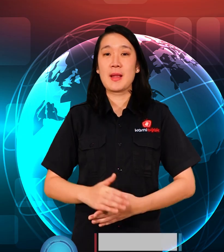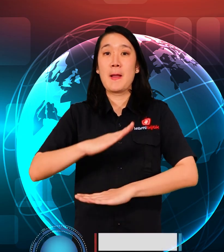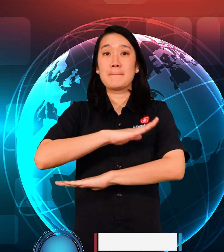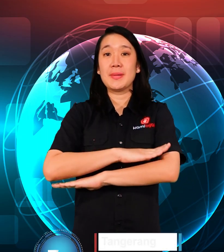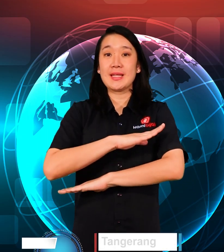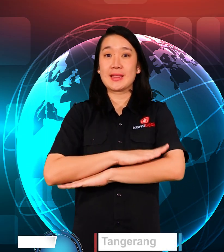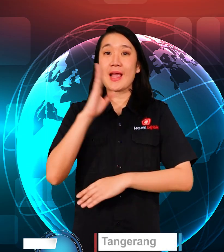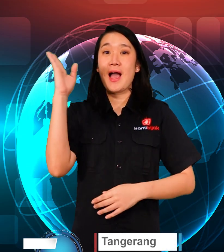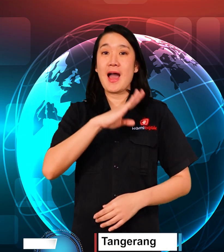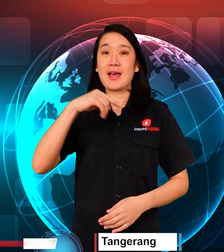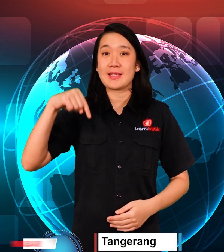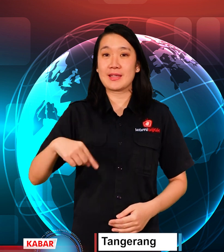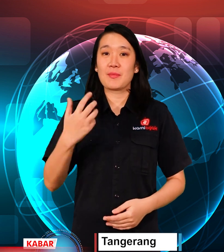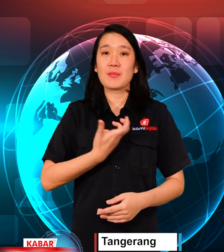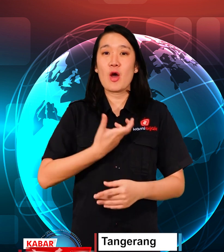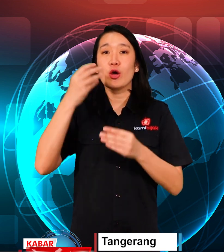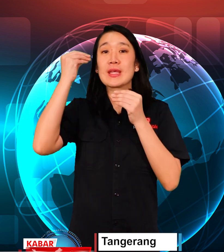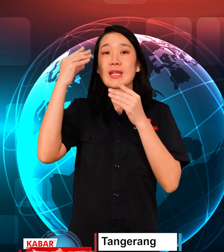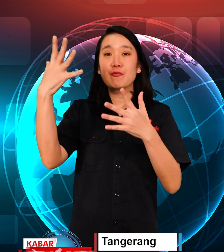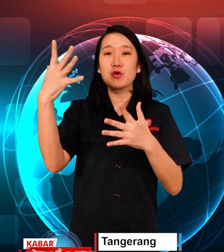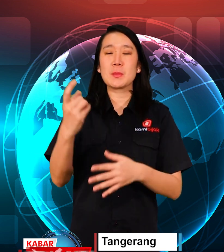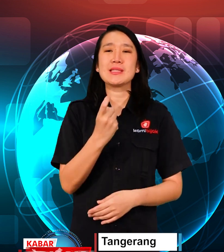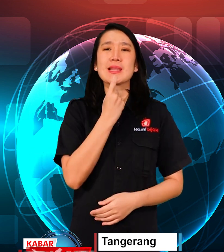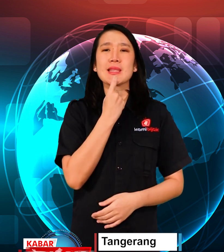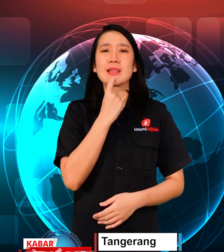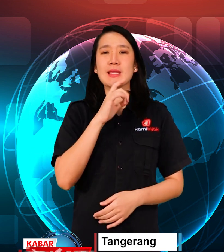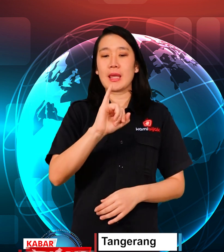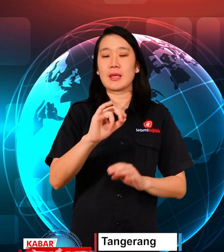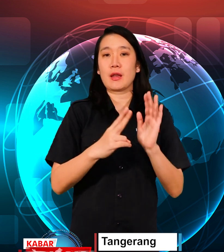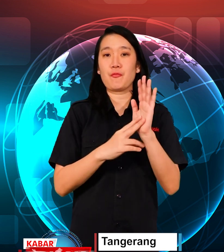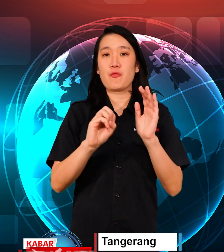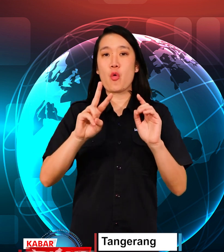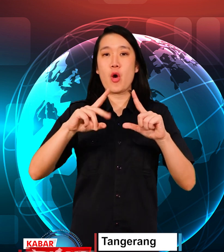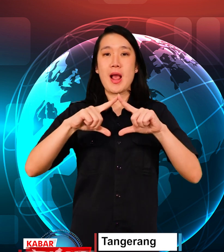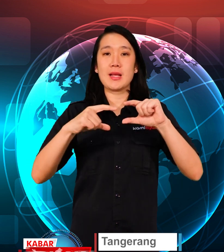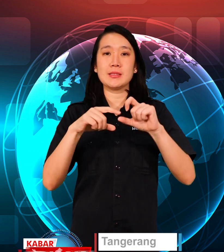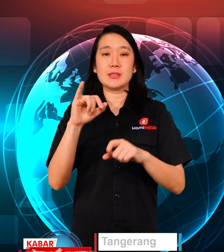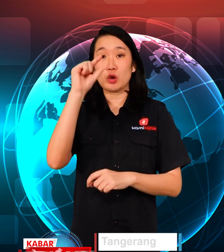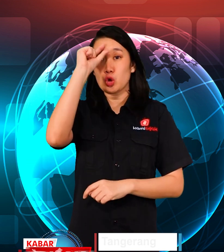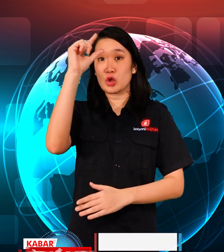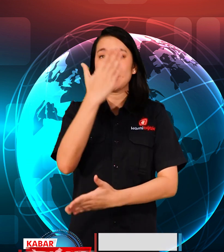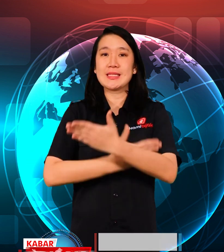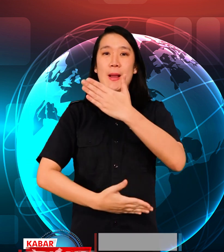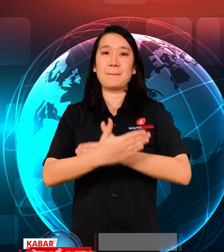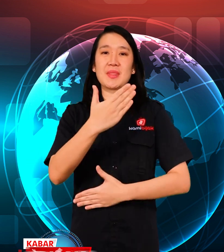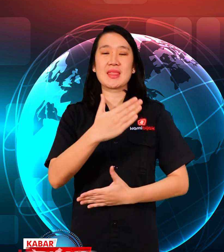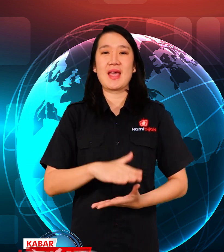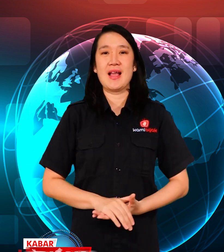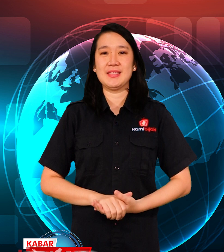Berita hari ini, saya mau menyampaikan informasi tentang inovasi untuk Disabilitas.